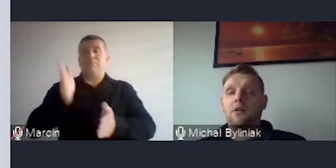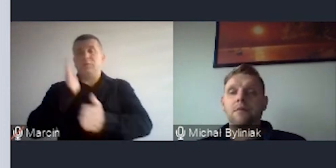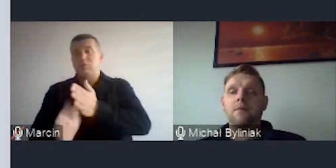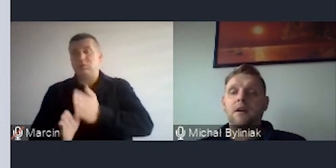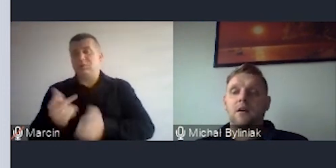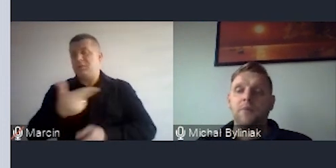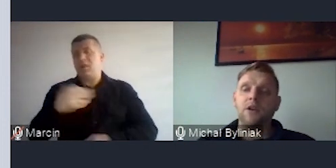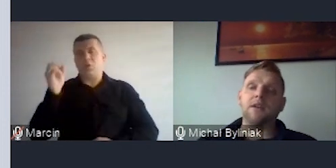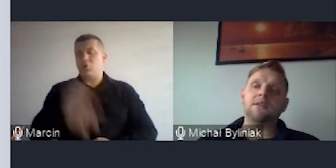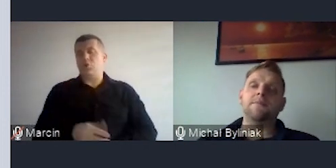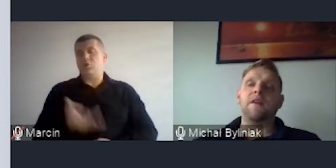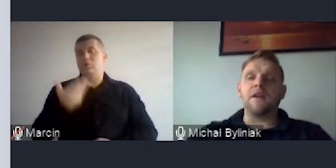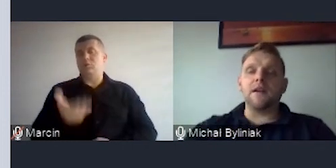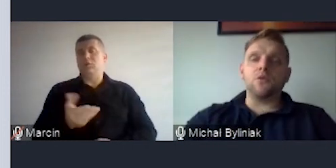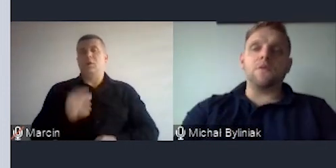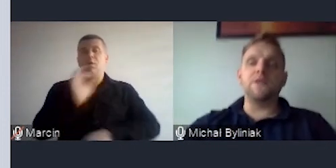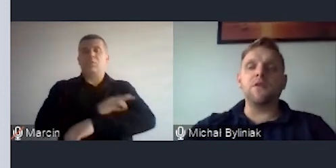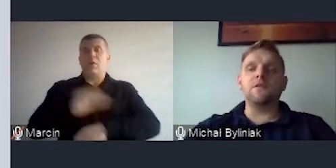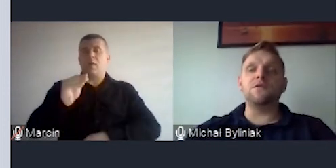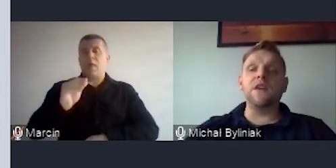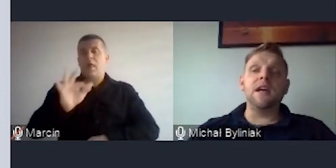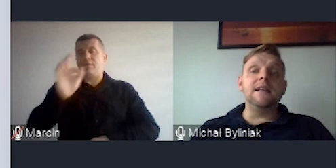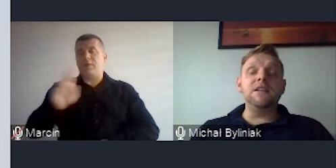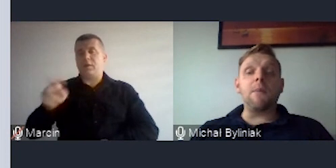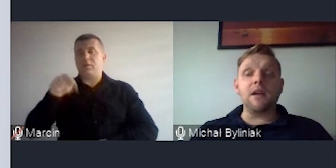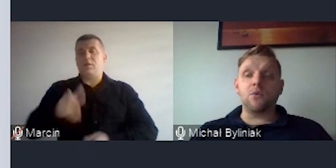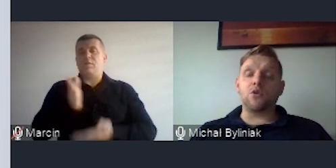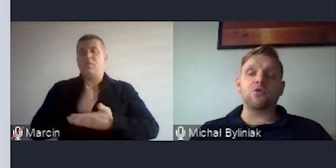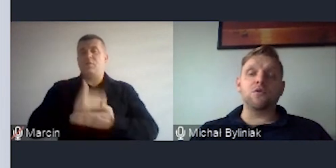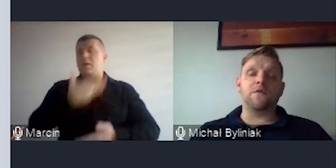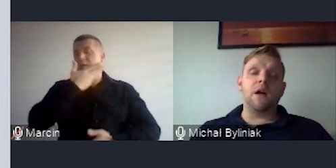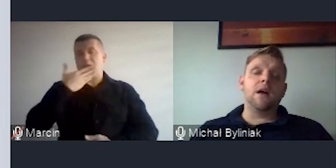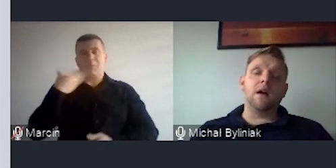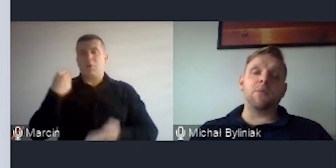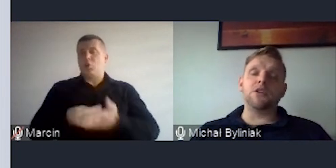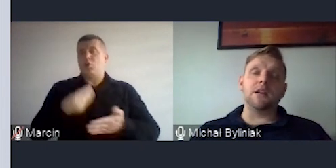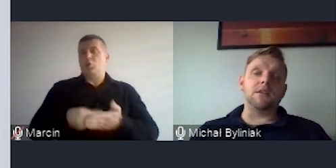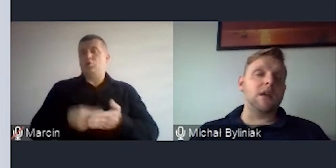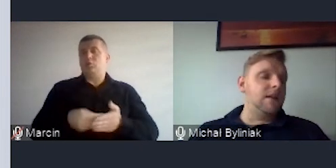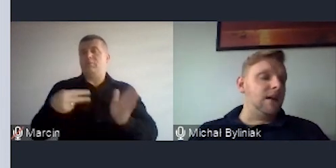projektu EFRR tym województwie nie mają kosztów pośrednich.